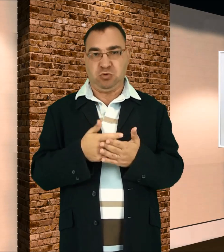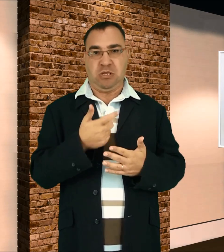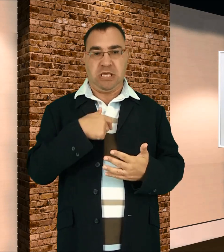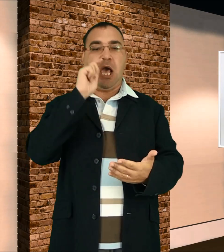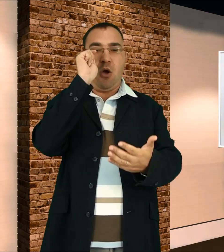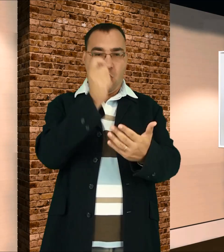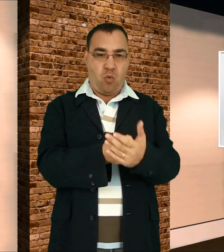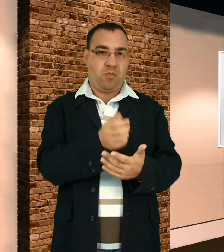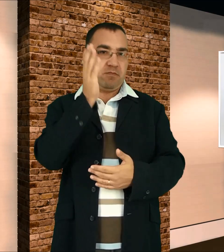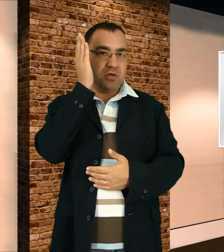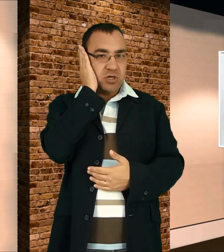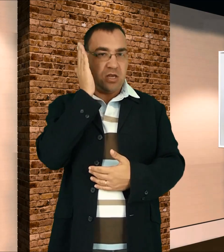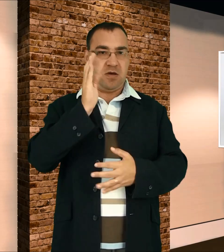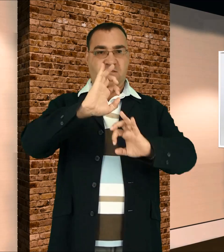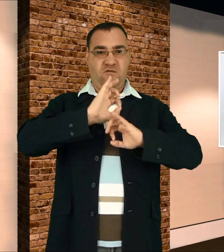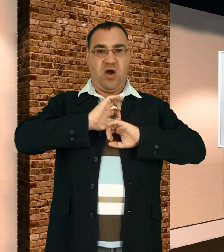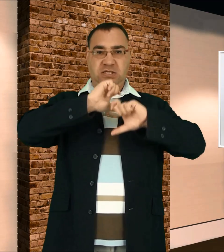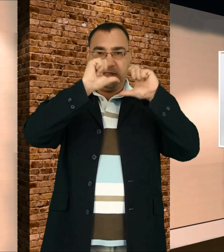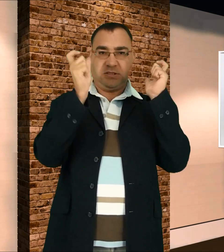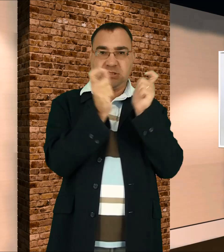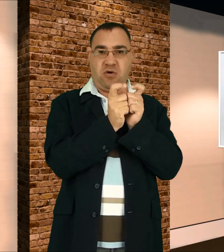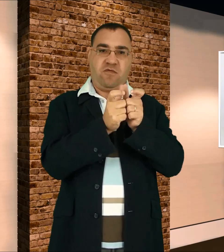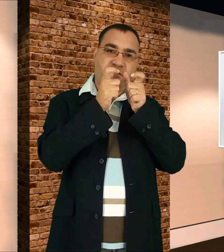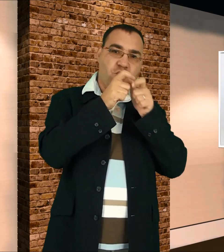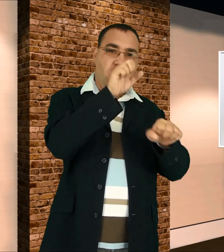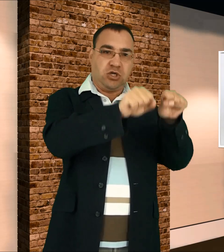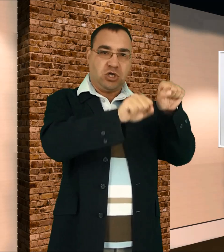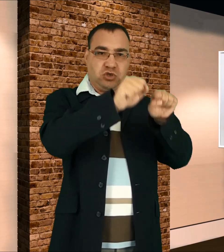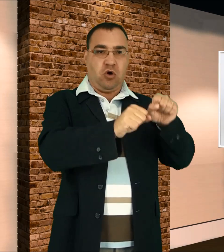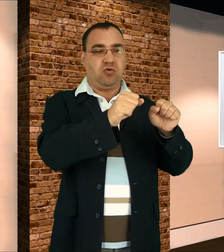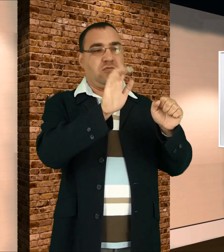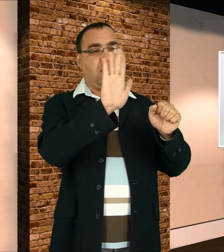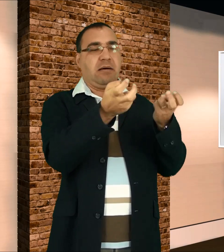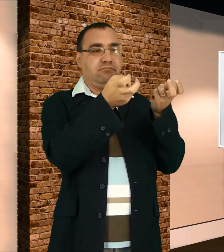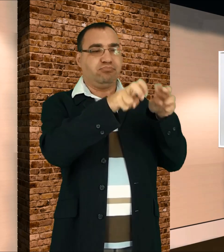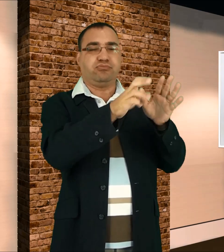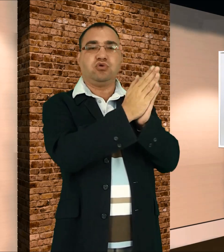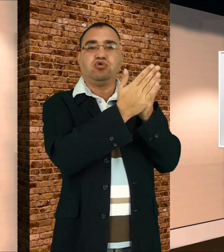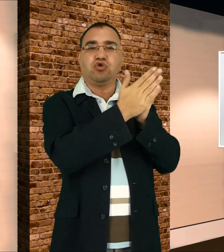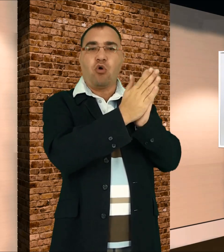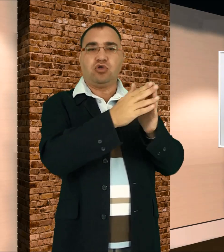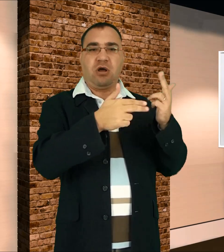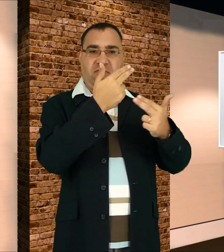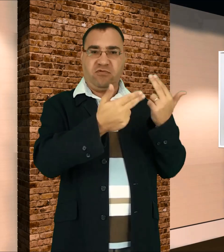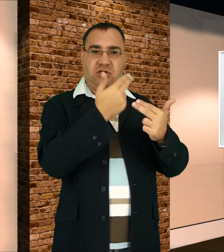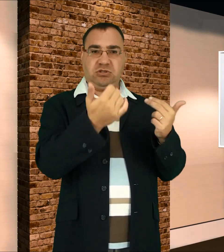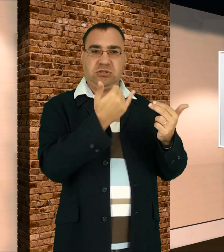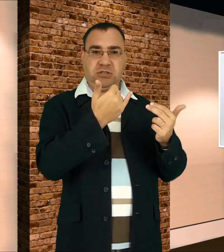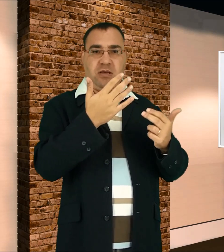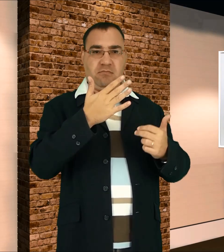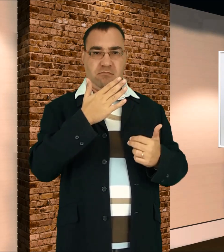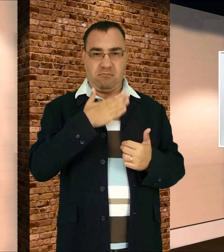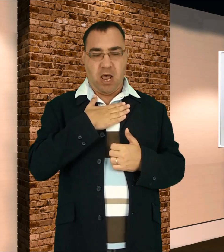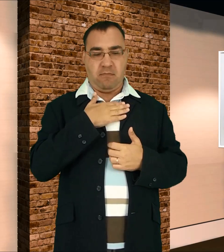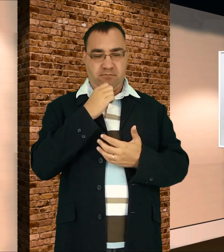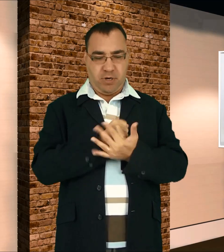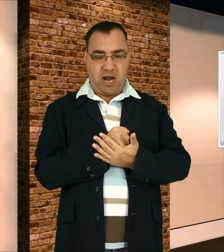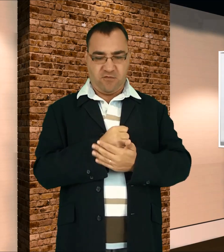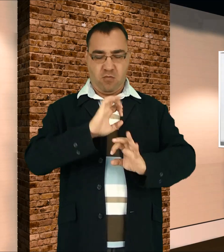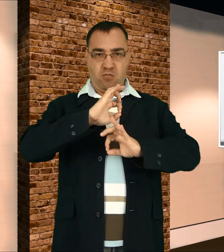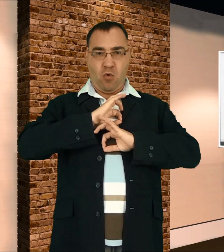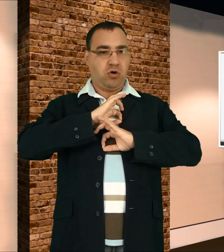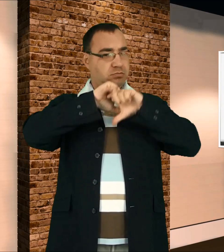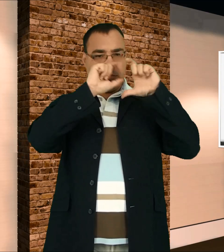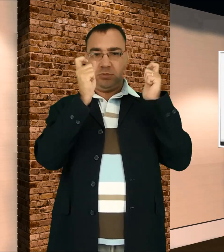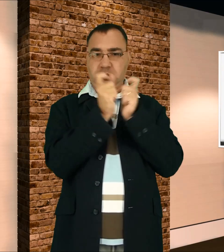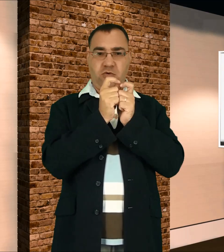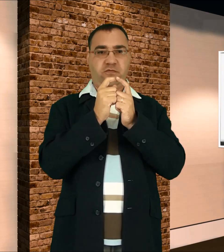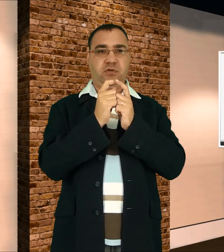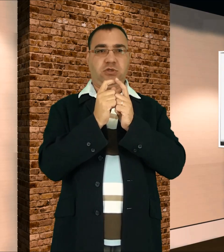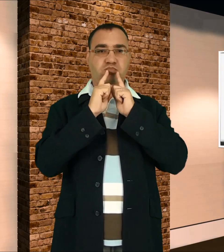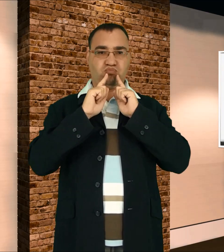Jeśli kupujesz własnościowe mieszkanie, zostanie zgłoszony wpis w księdze wieczystej.